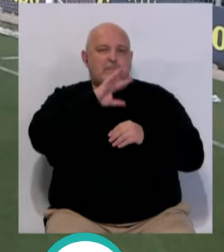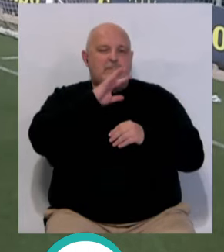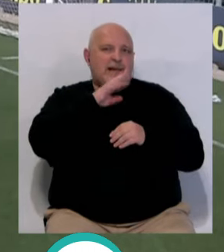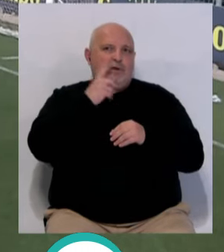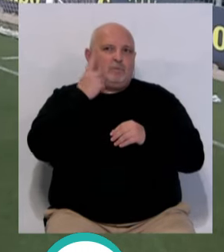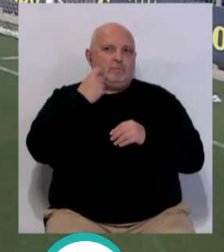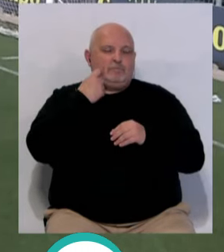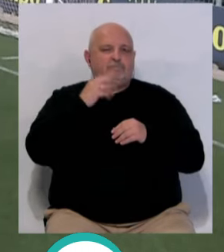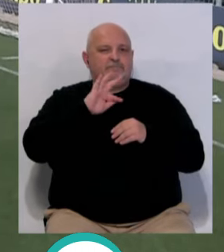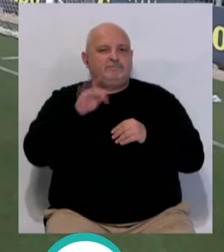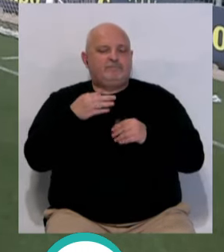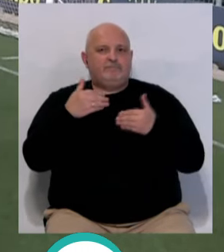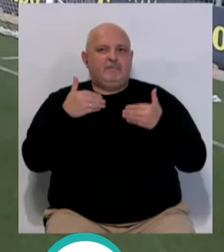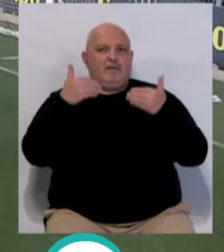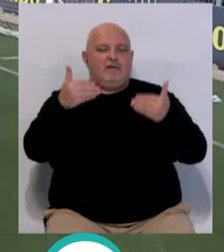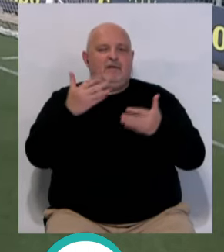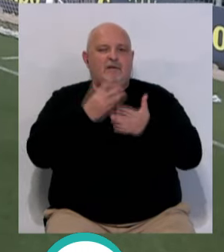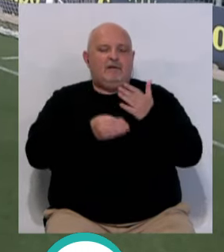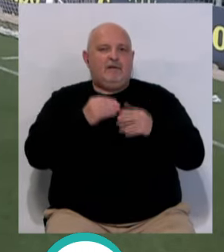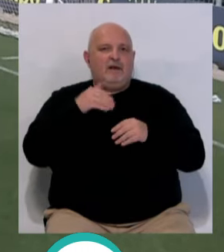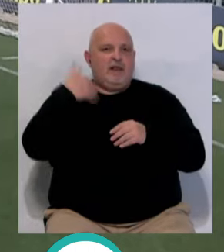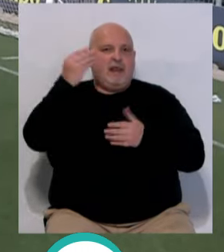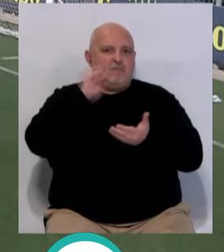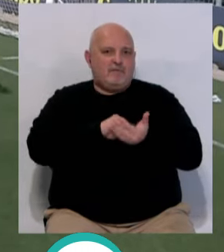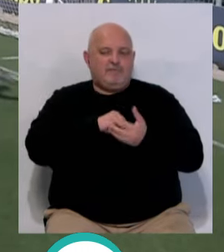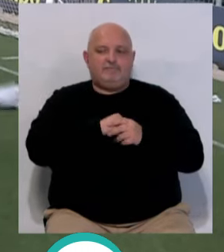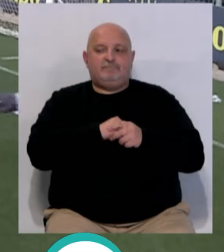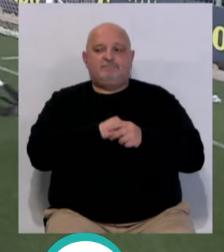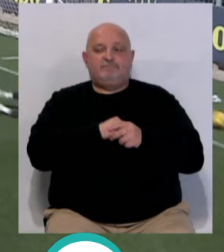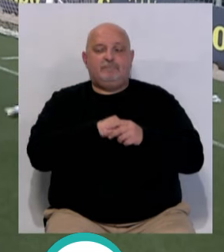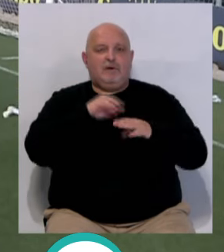siempre al delantero decirle cuando falla bueno la próxima y sin embargo al portero no se le dice